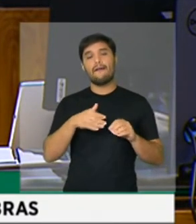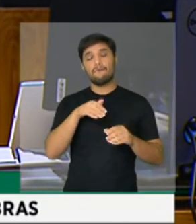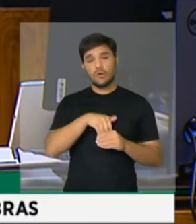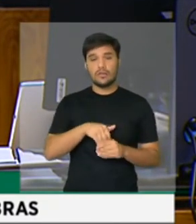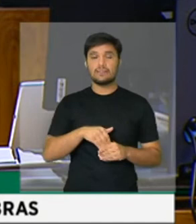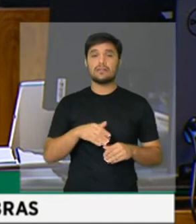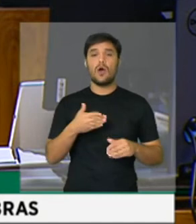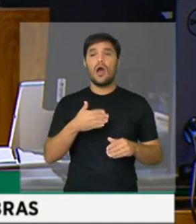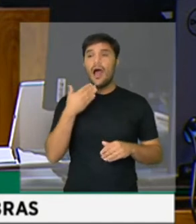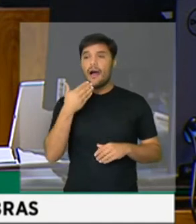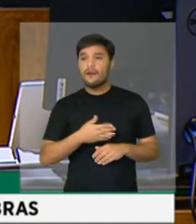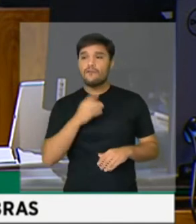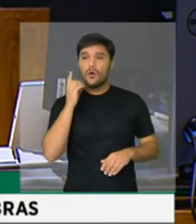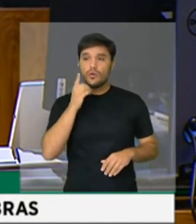FORÇA PARA RECRIAR REQUERIMENTOS QUE FORAM